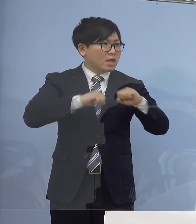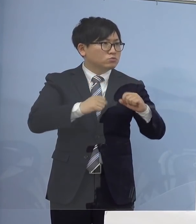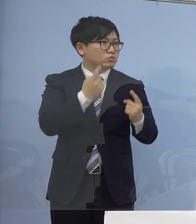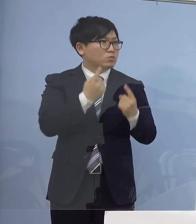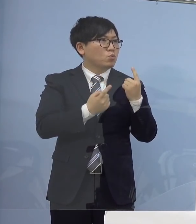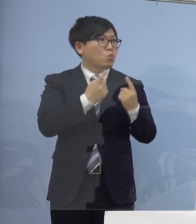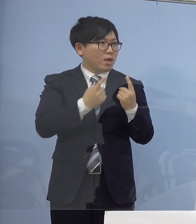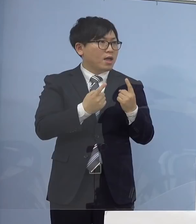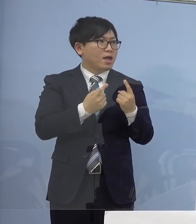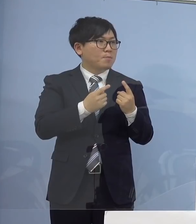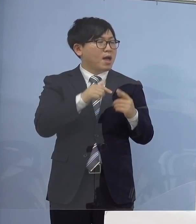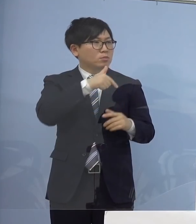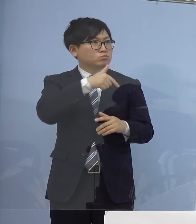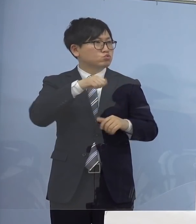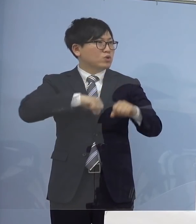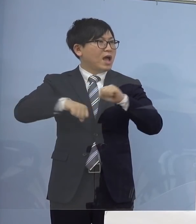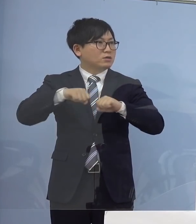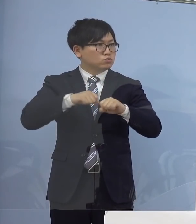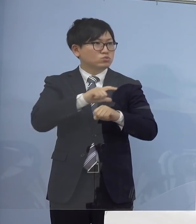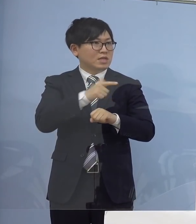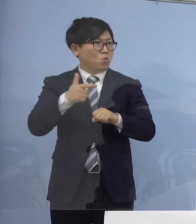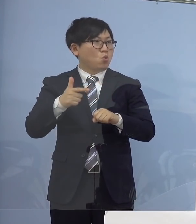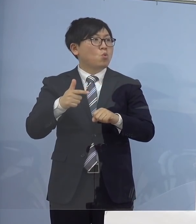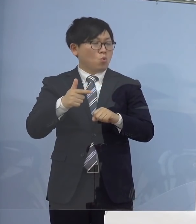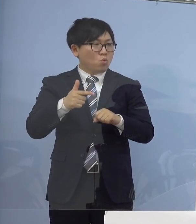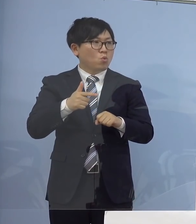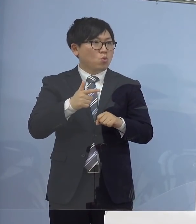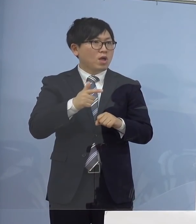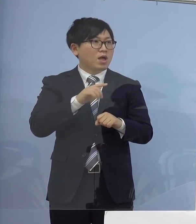部活とかも含めて何か影響があるのか教えて下さい